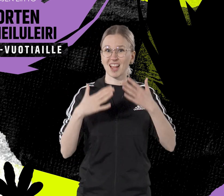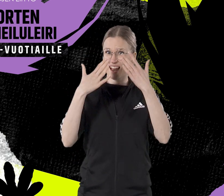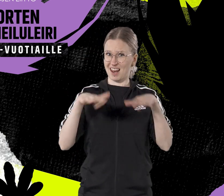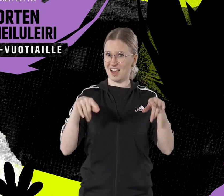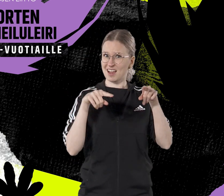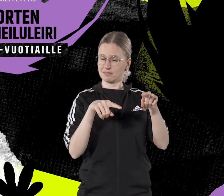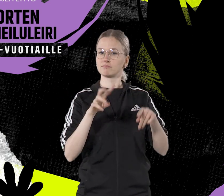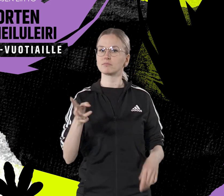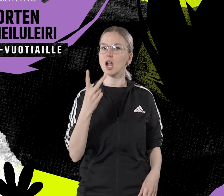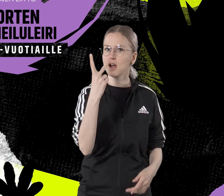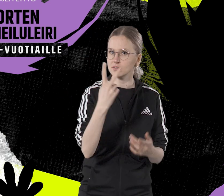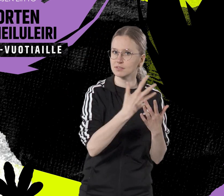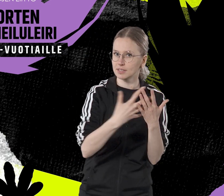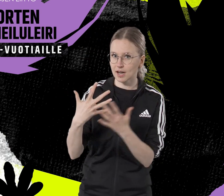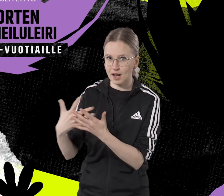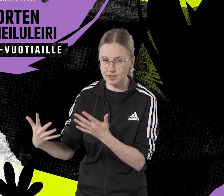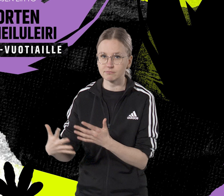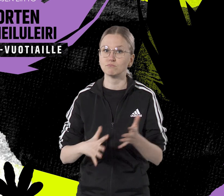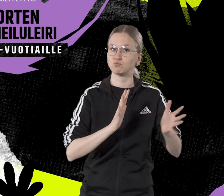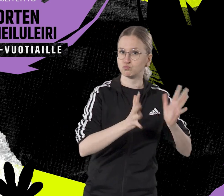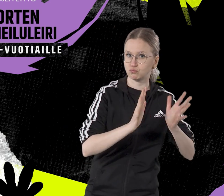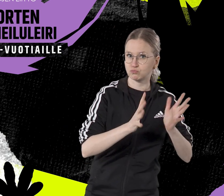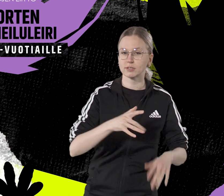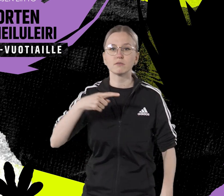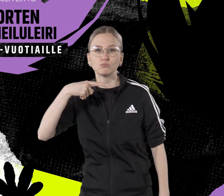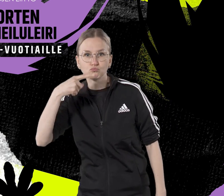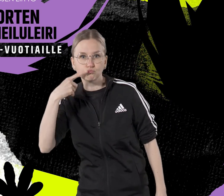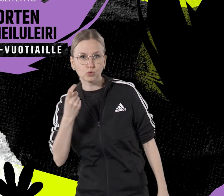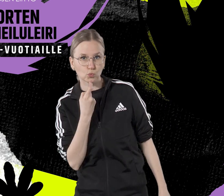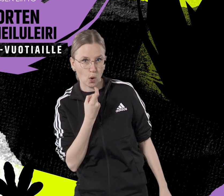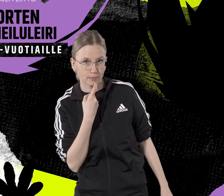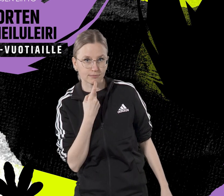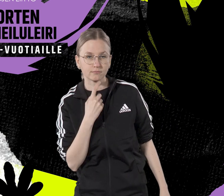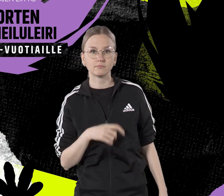Ohjelma pidetään sekä suomalaisella viittomakielellä - että puhutulla suomen kielellä.